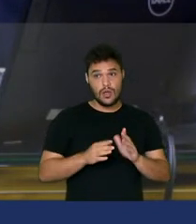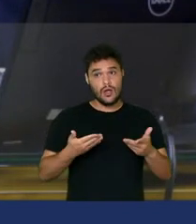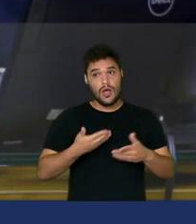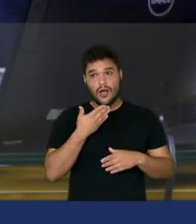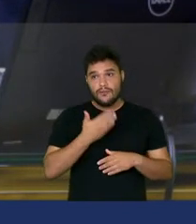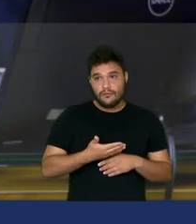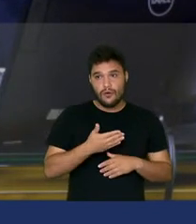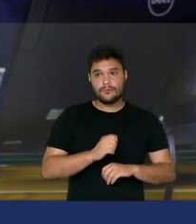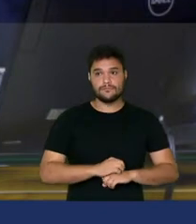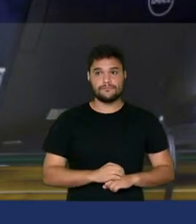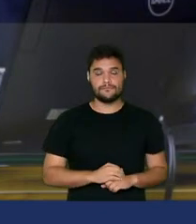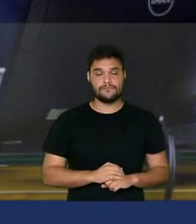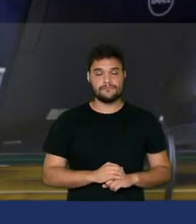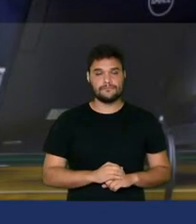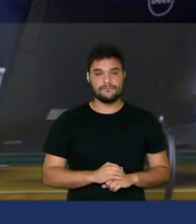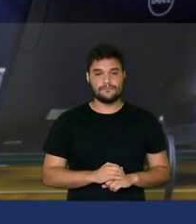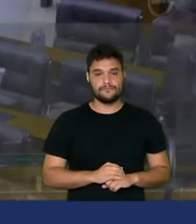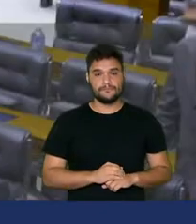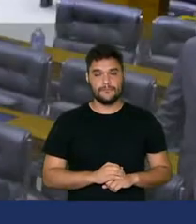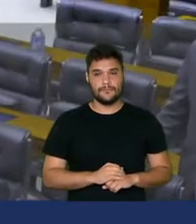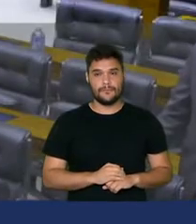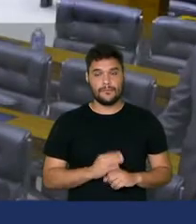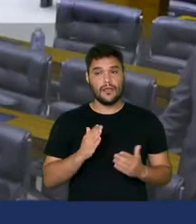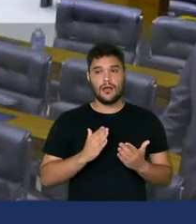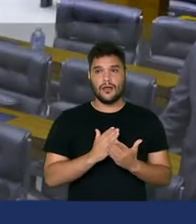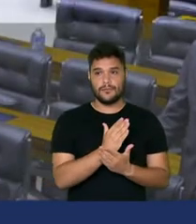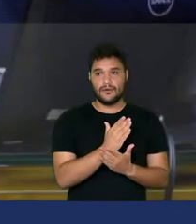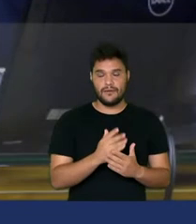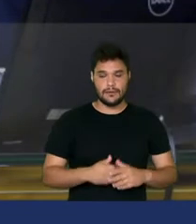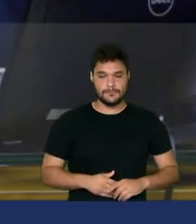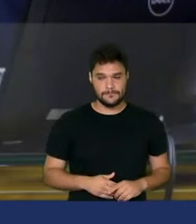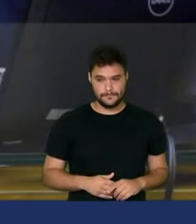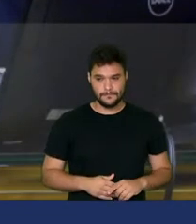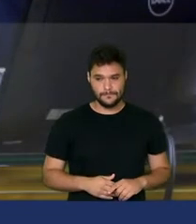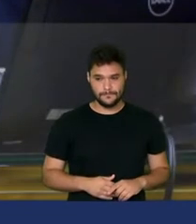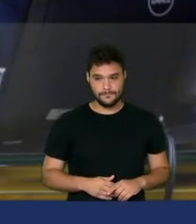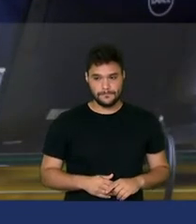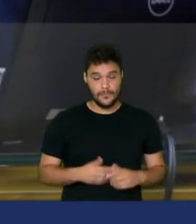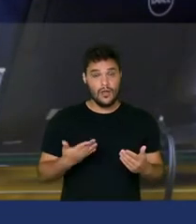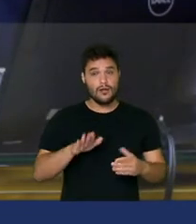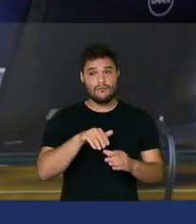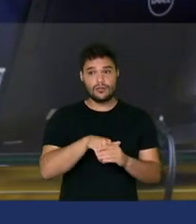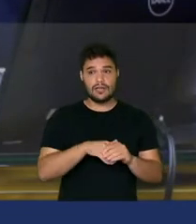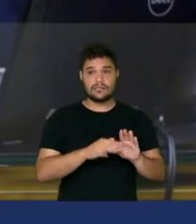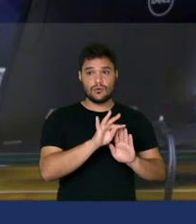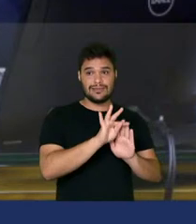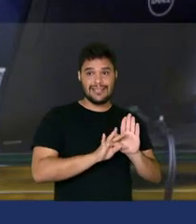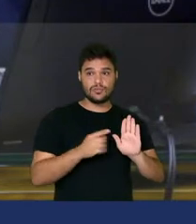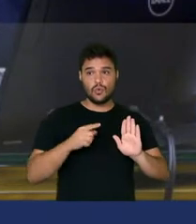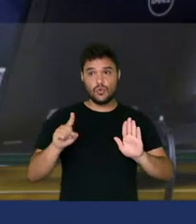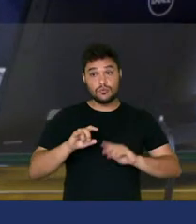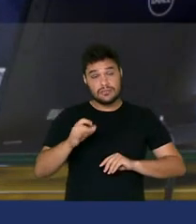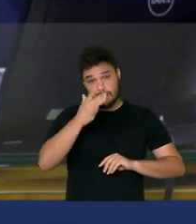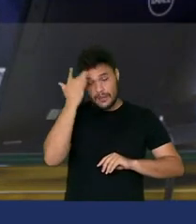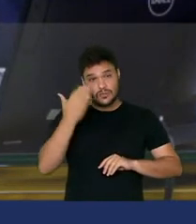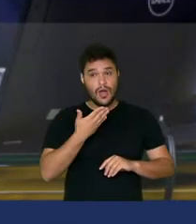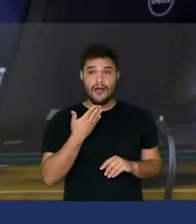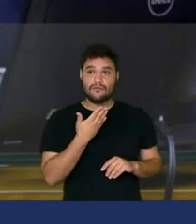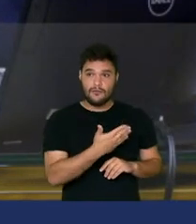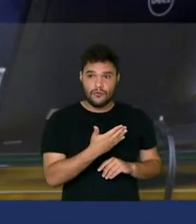EMENDA DE REDAÇÃO NÚMERO 1. NÚMERO 2, AQUELES QUE FOREM PELA APROVAÇÃO, PERMANEÇAM COMO SE ACHAM. APROVADO. EM VOTAÇÃO A REDAÇÃO FINAL, OS QUE FOREM PELA APROVAÇÃO,